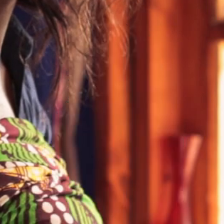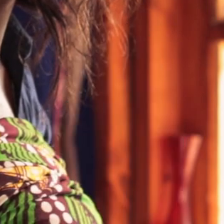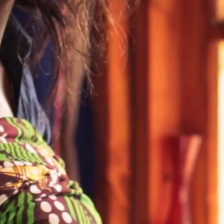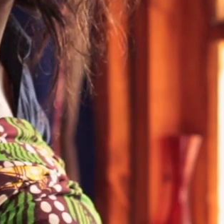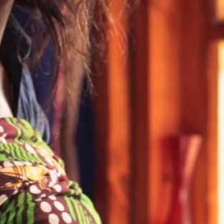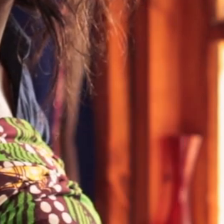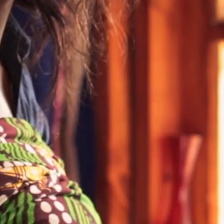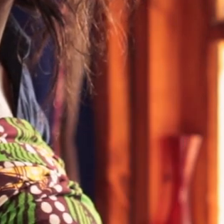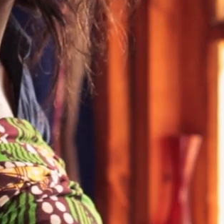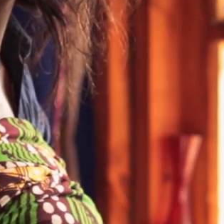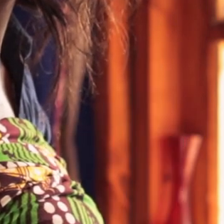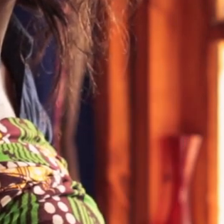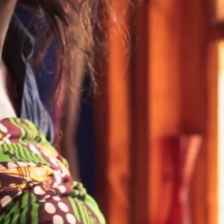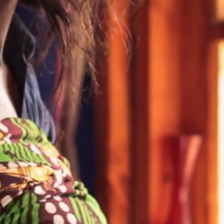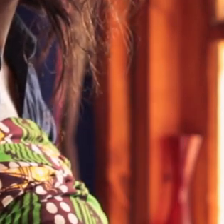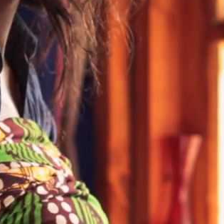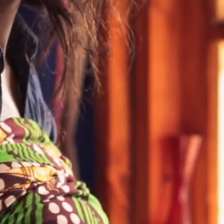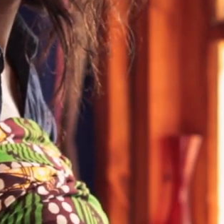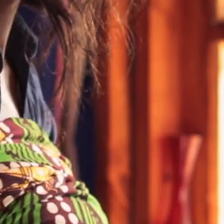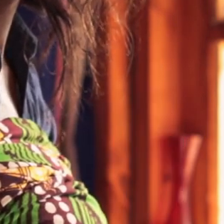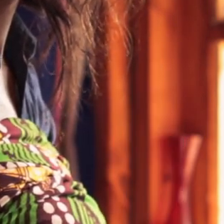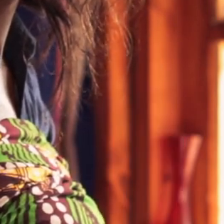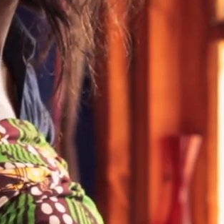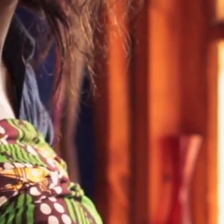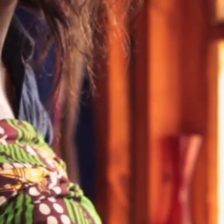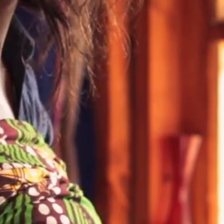Suena banda sonora de Serie Amanecer -